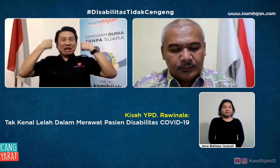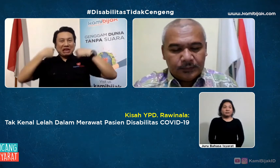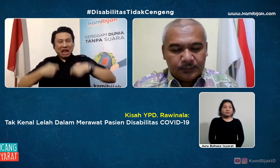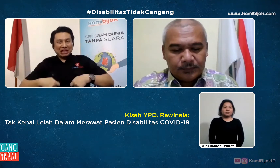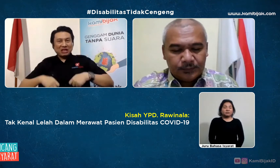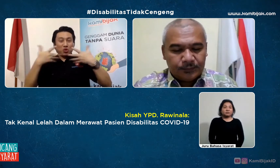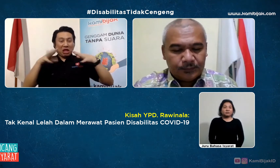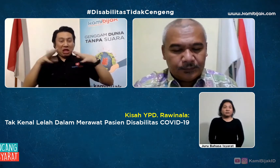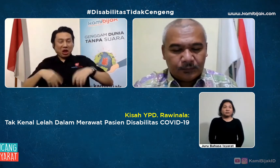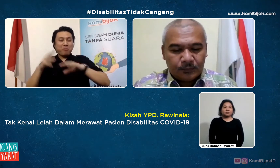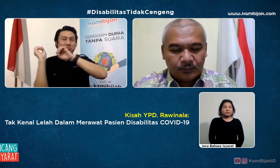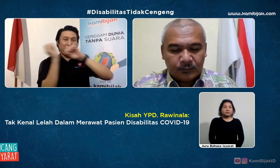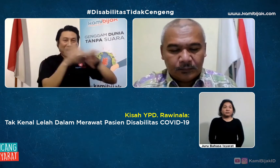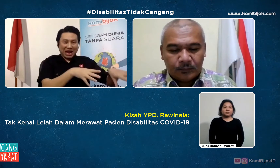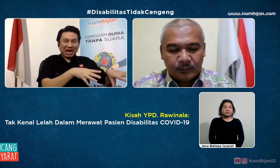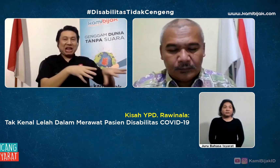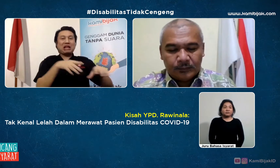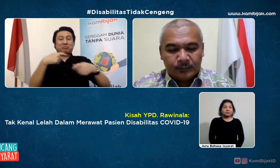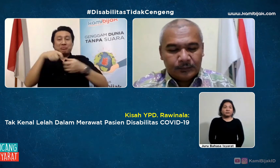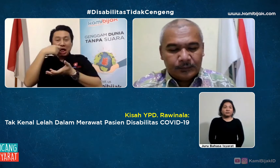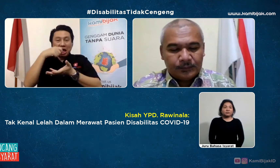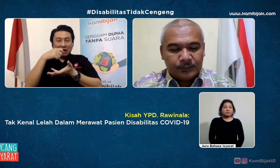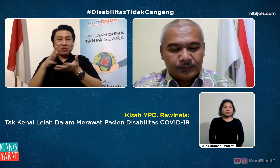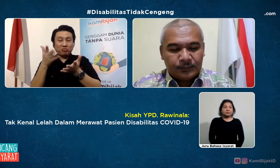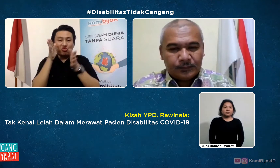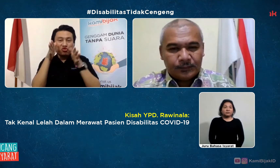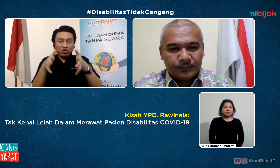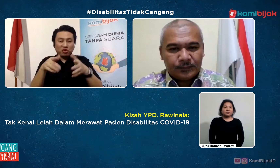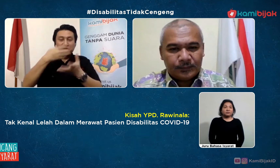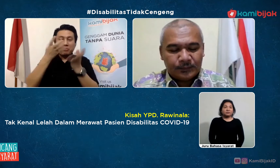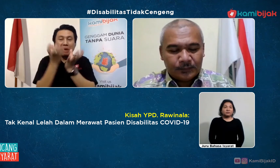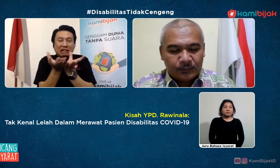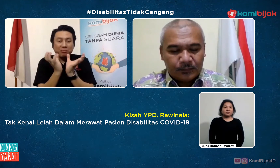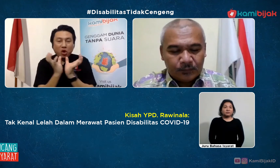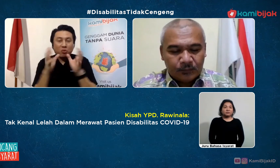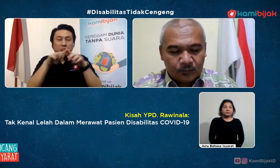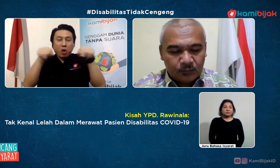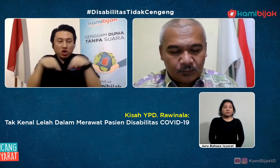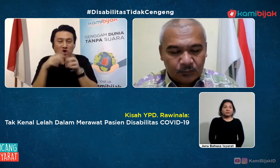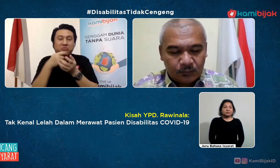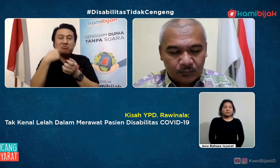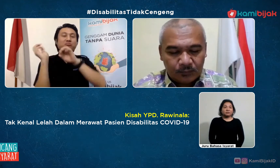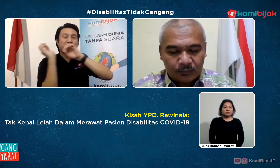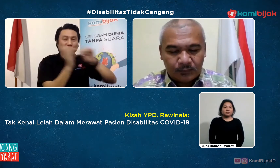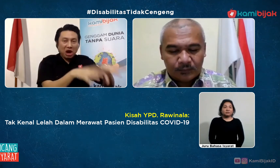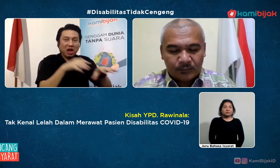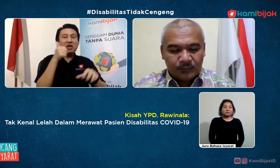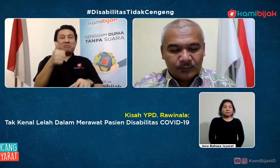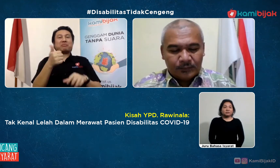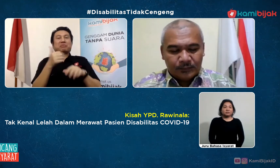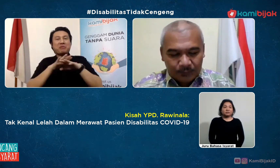Berarti dia APD setelah dipakai langsung dibuang seperti itu ya